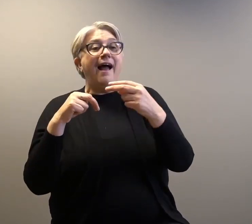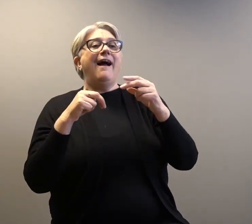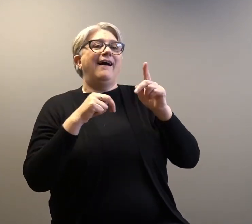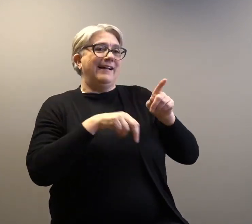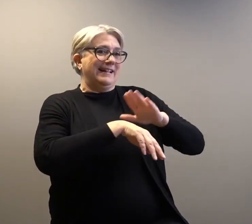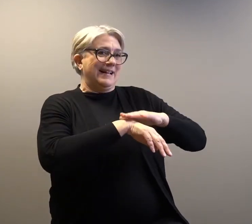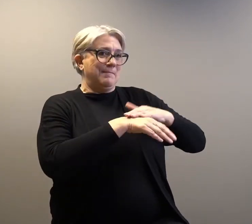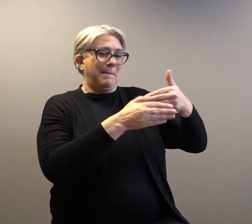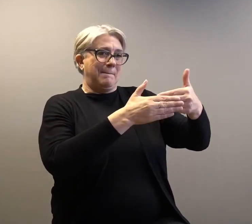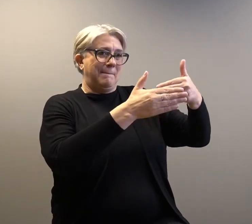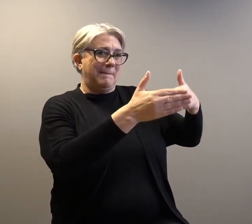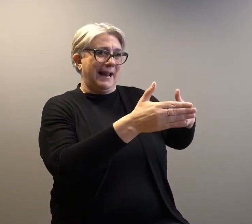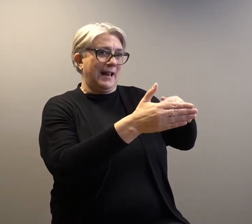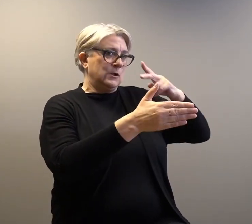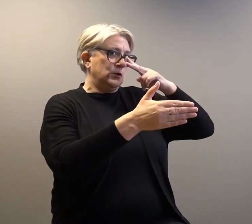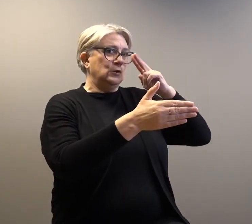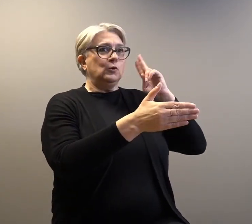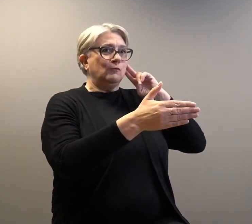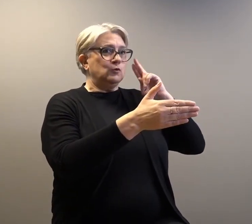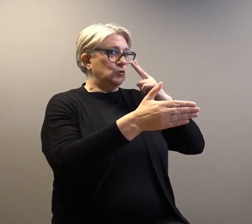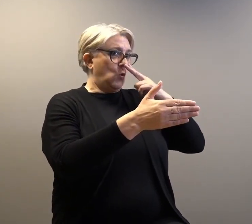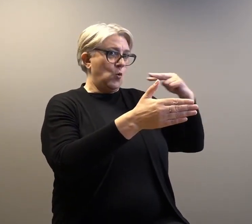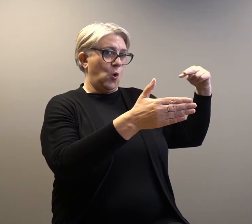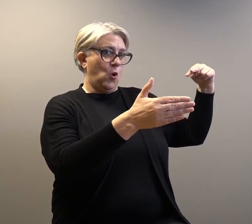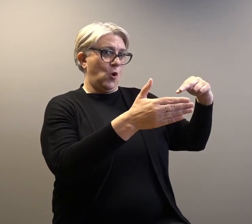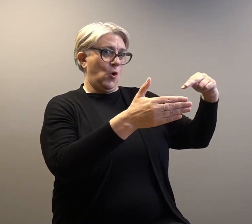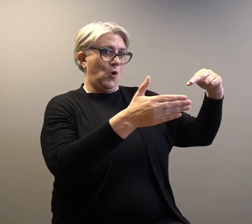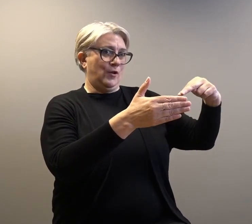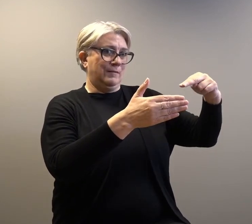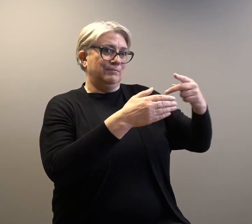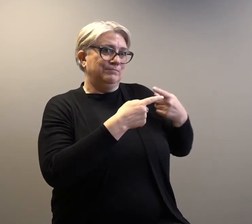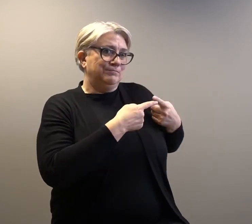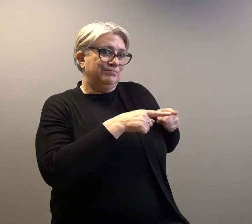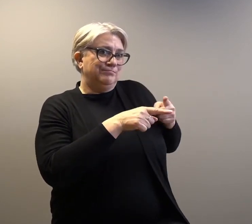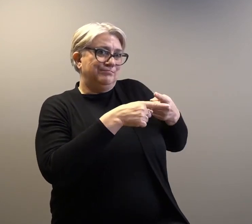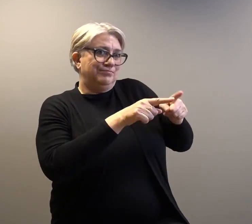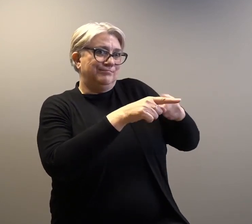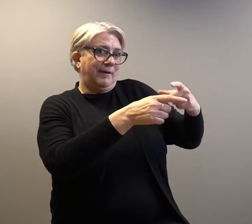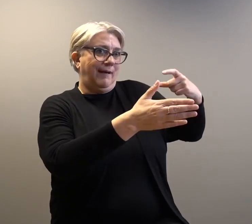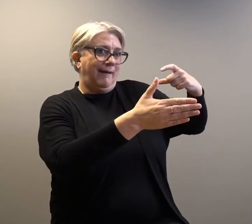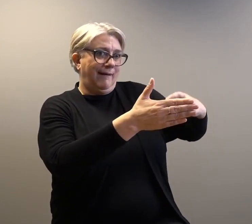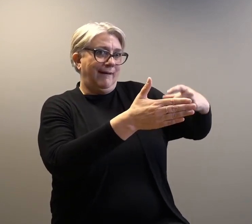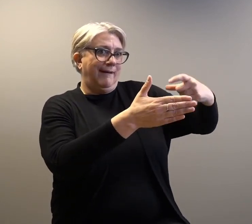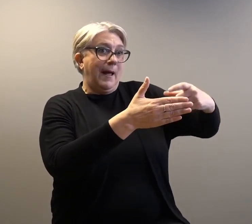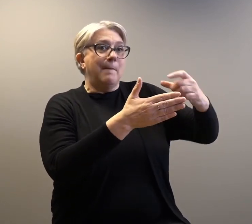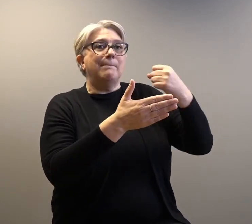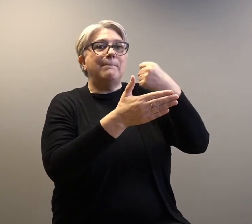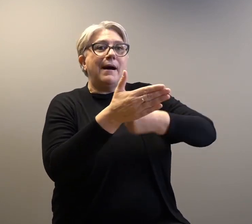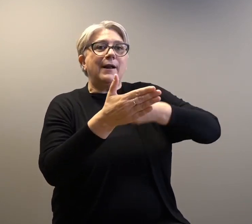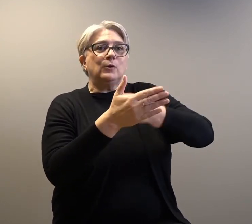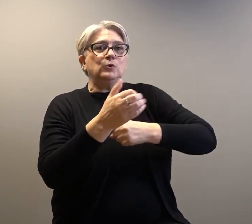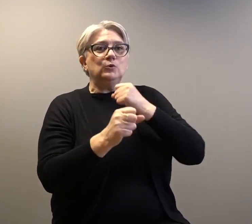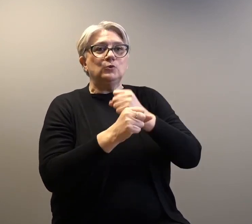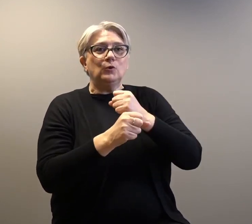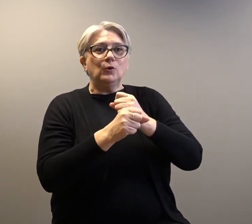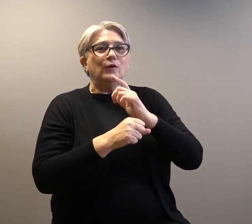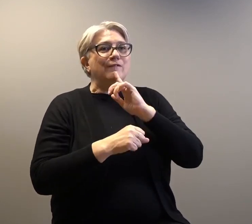sem finna má í fræðunum og tengjast mismunandi tímabilum baráttusögunnar